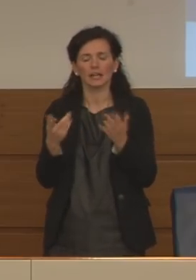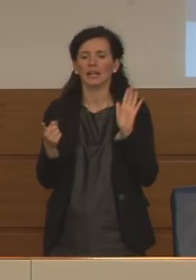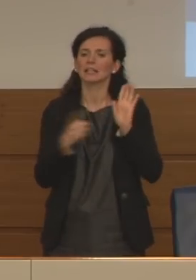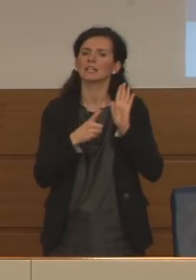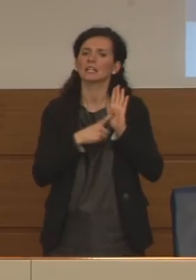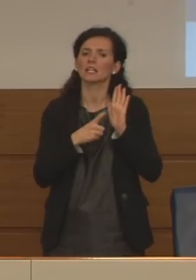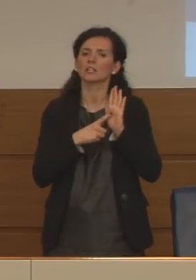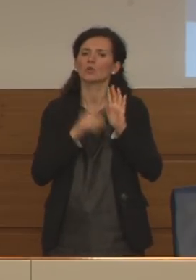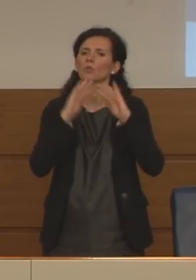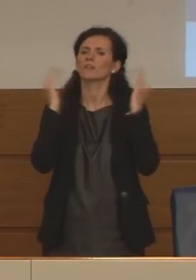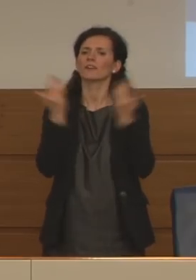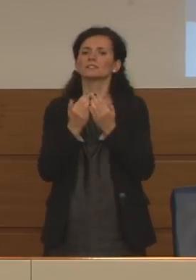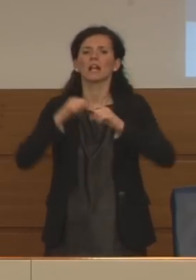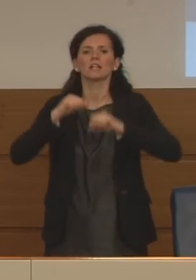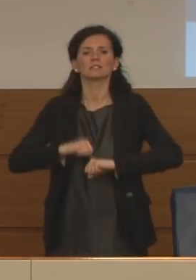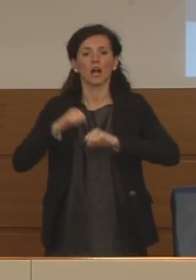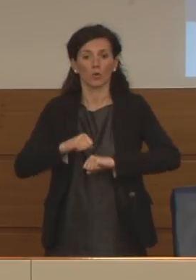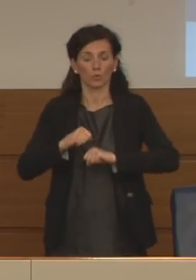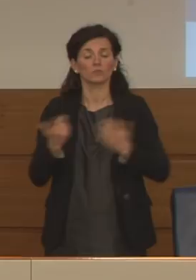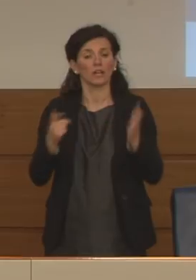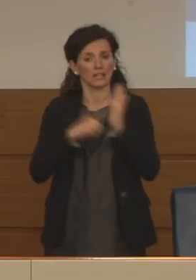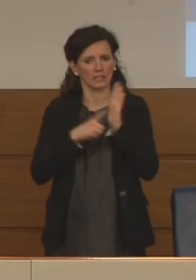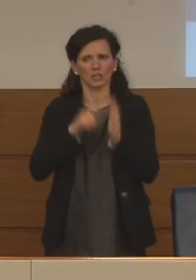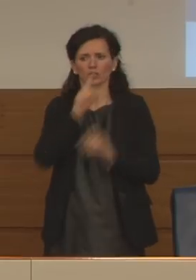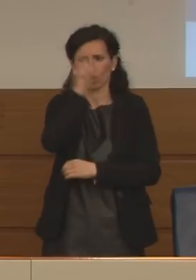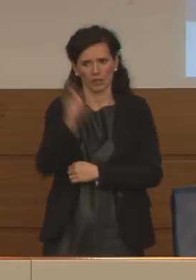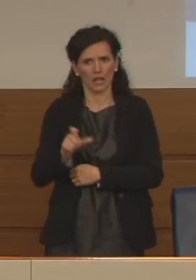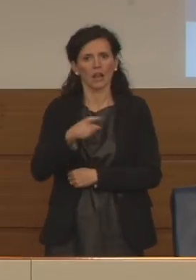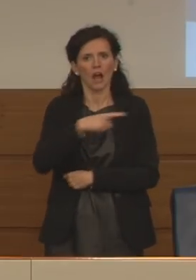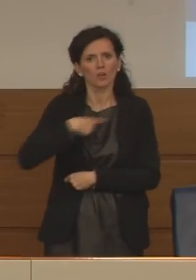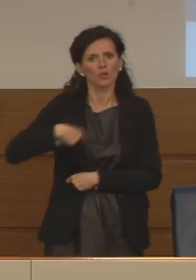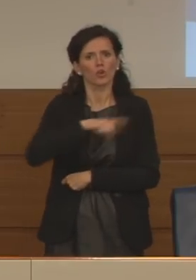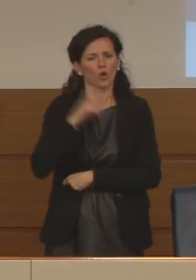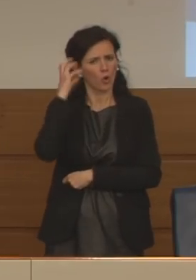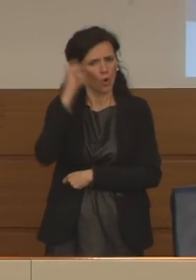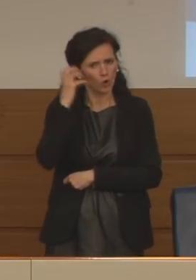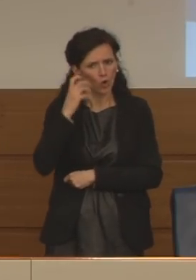quello italiano, che noi siamo orgogliosi non solo difendere ma di garantire a